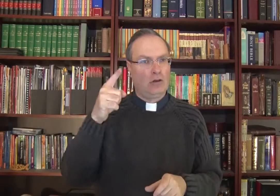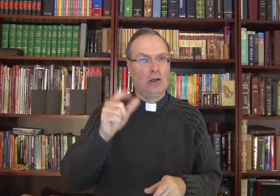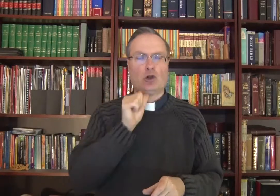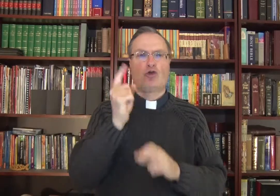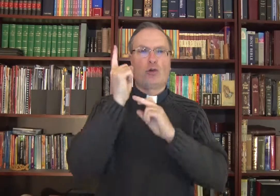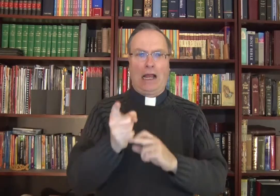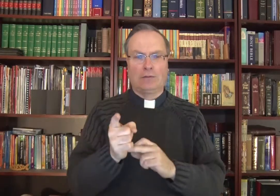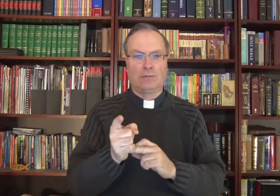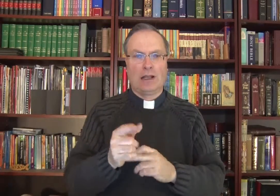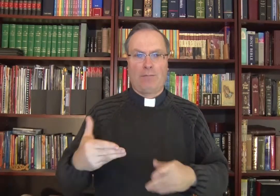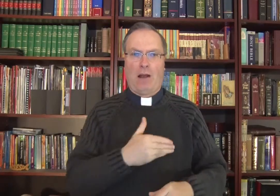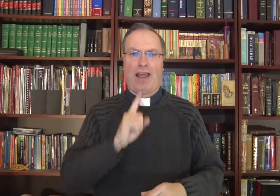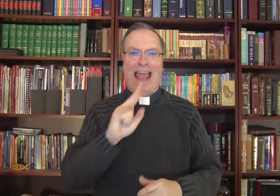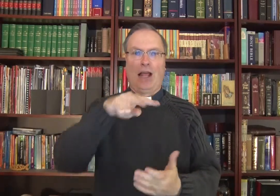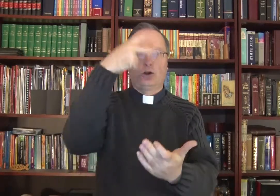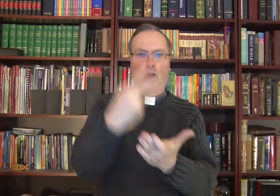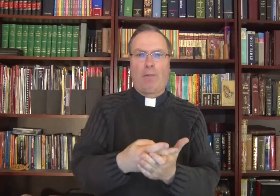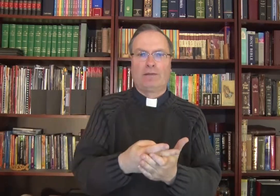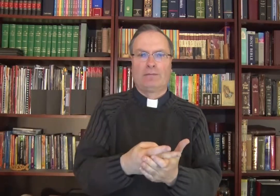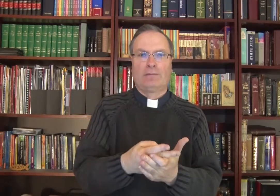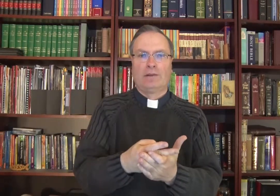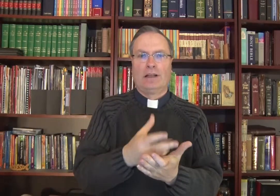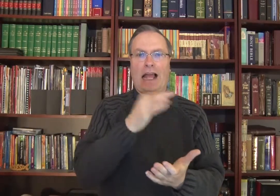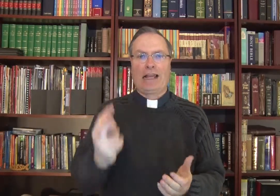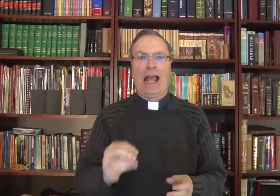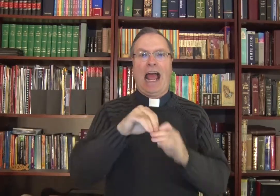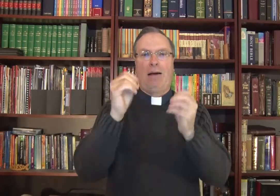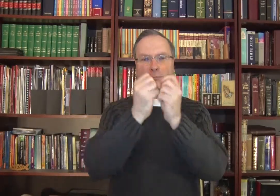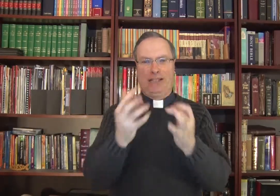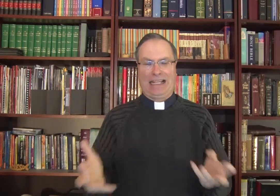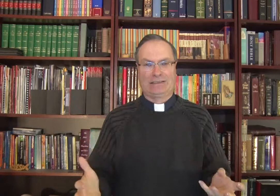Soudain Babylone est tombée, et elle est en pièces.